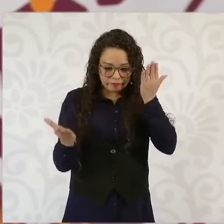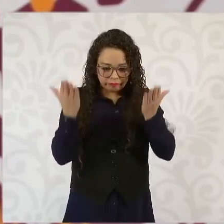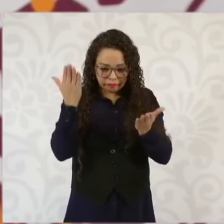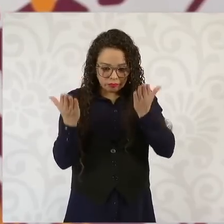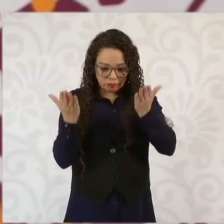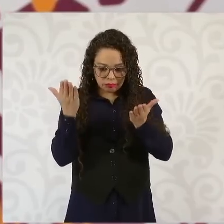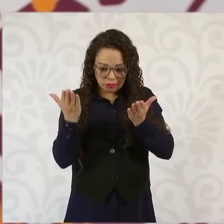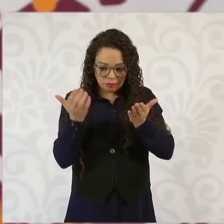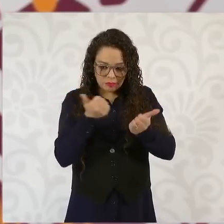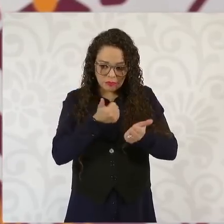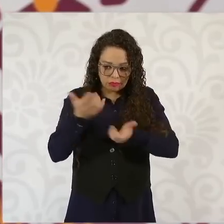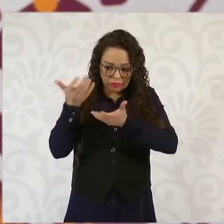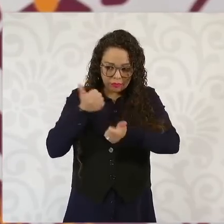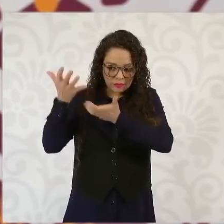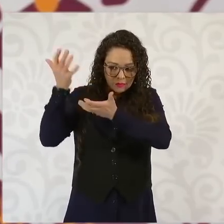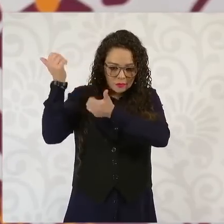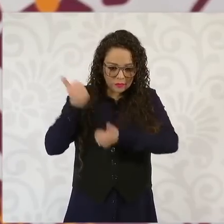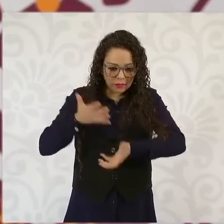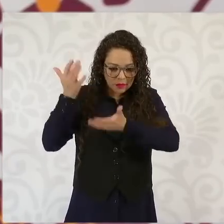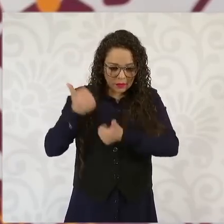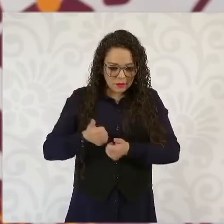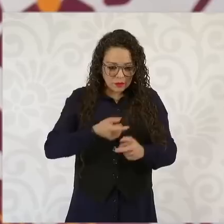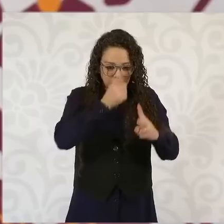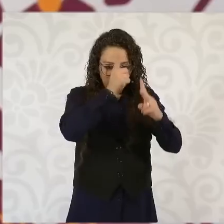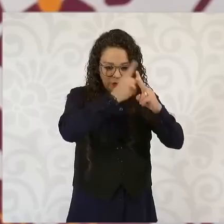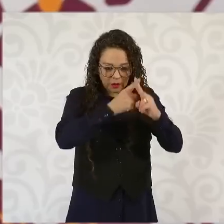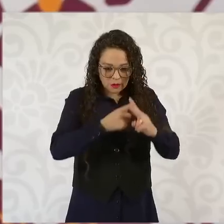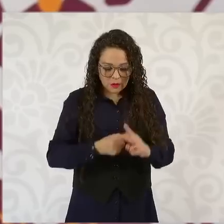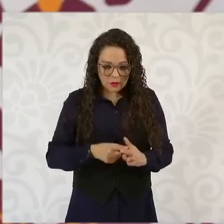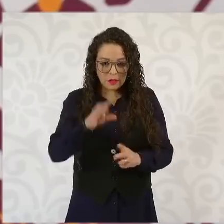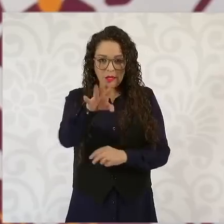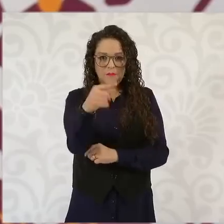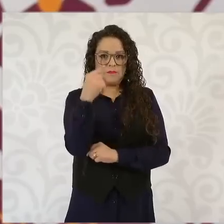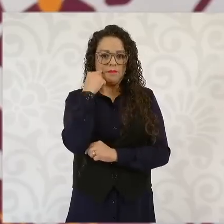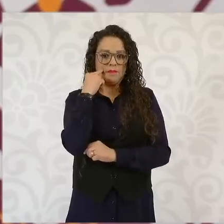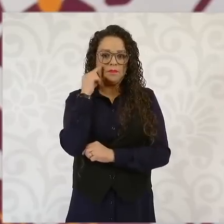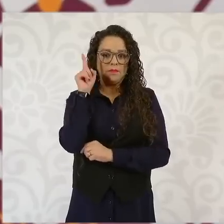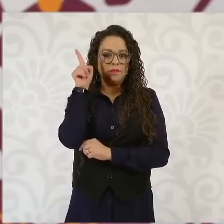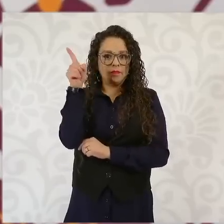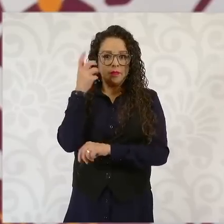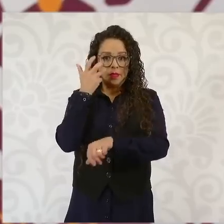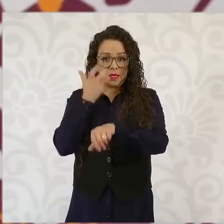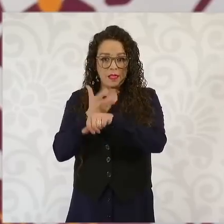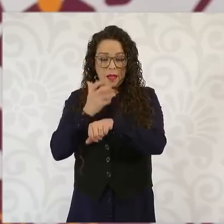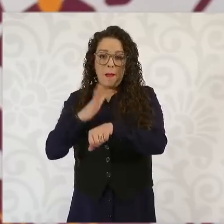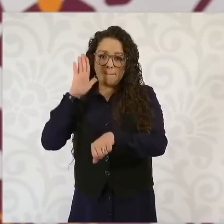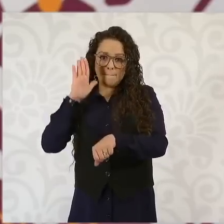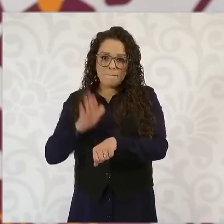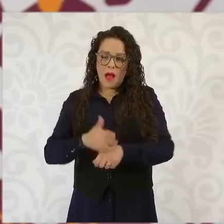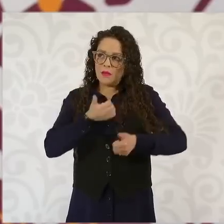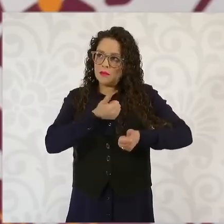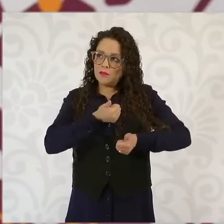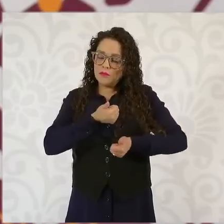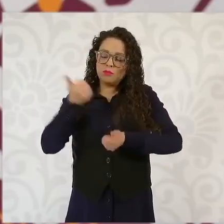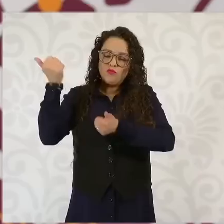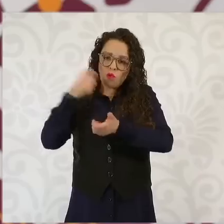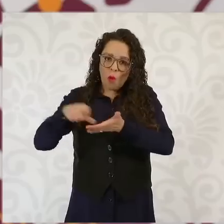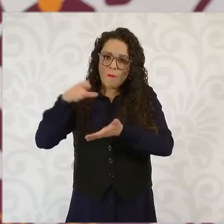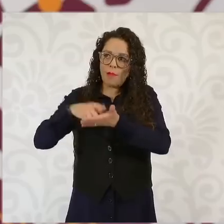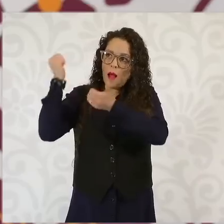un país que tiene importación casi la mayor parte de los países y exporta principalmente solo o